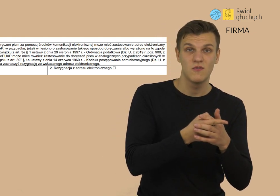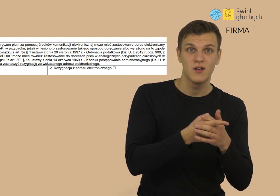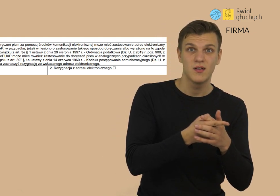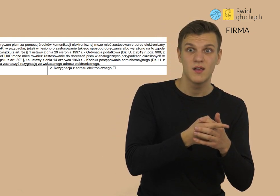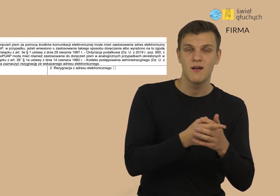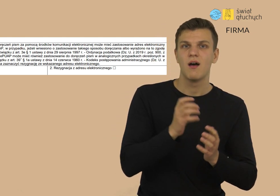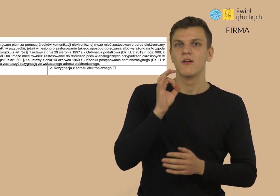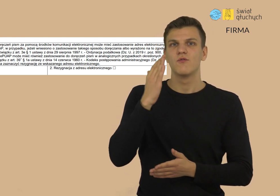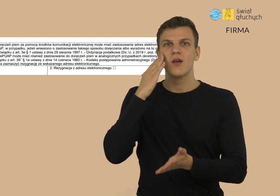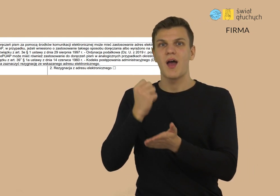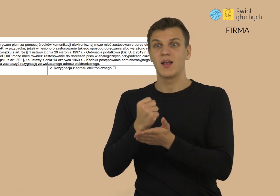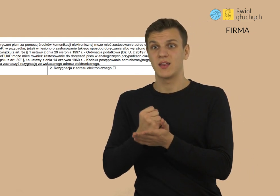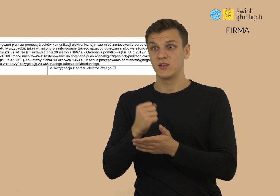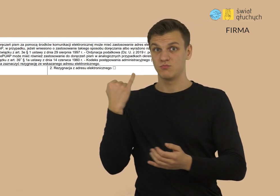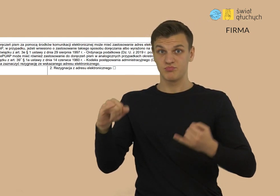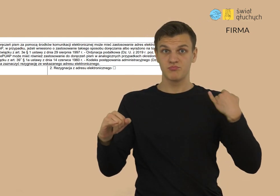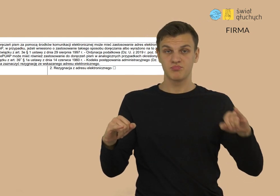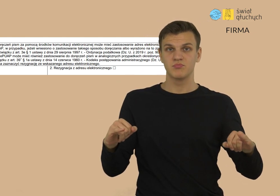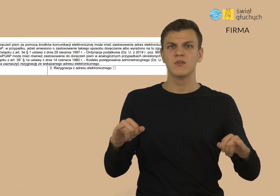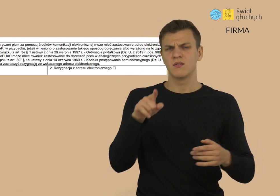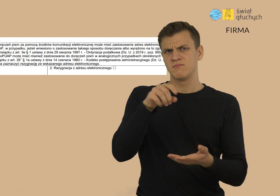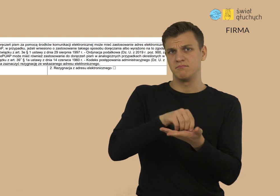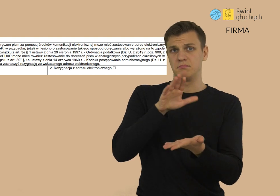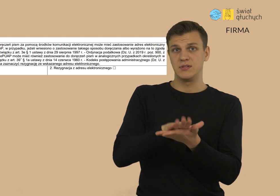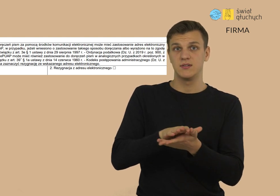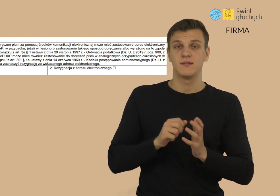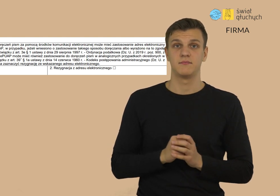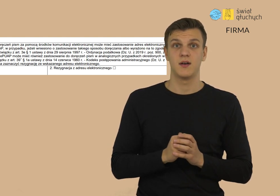różni się Twojego adresu zamieszkania.